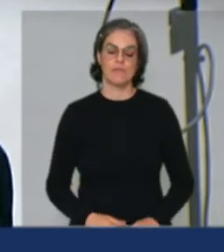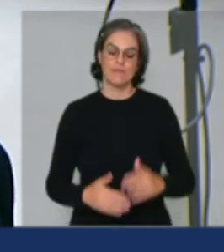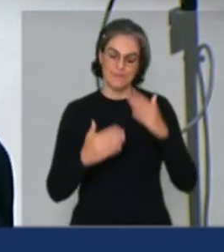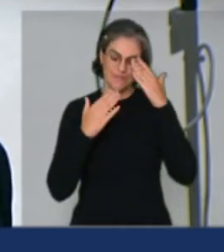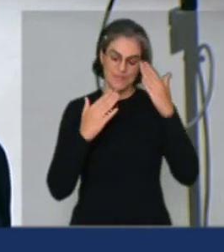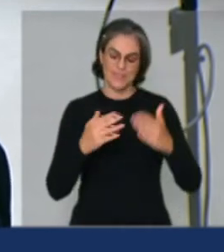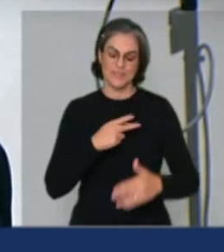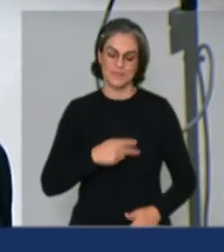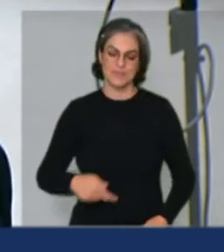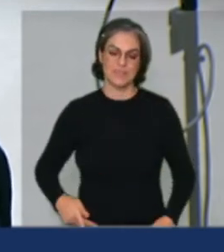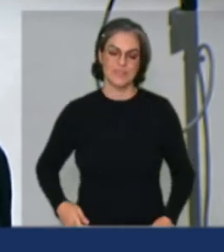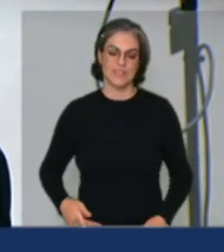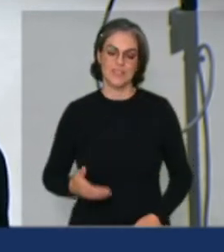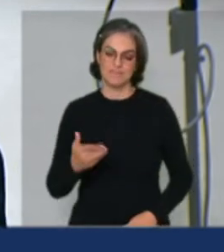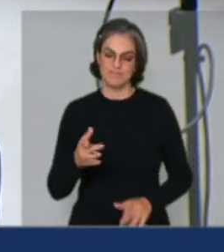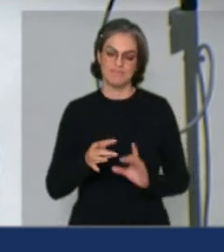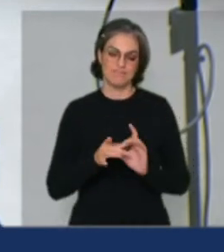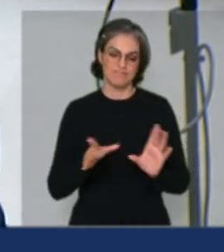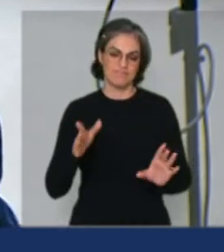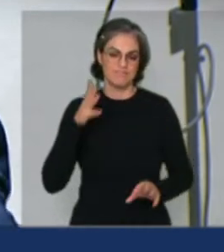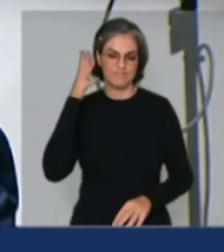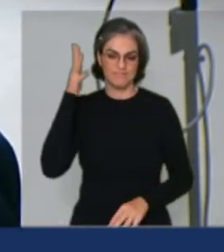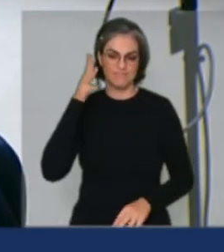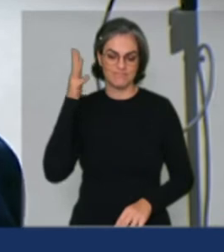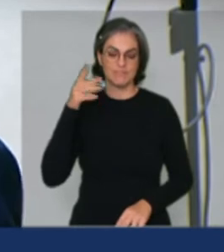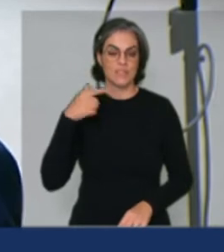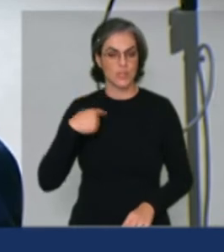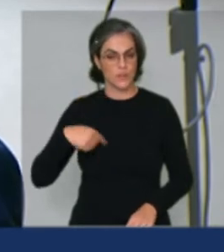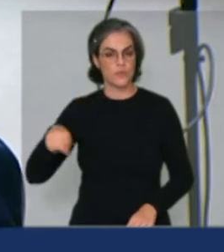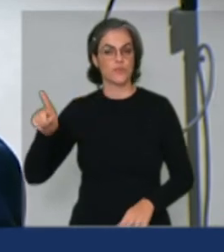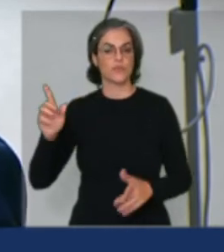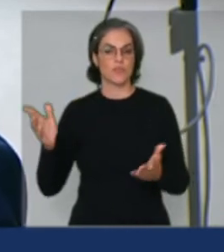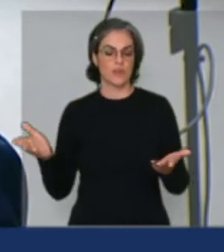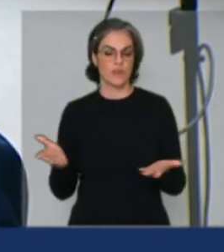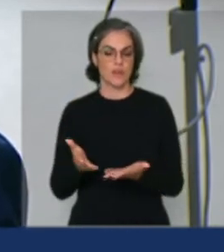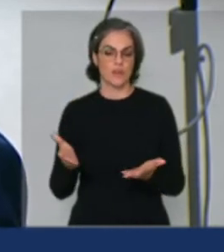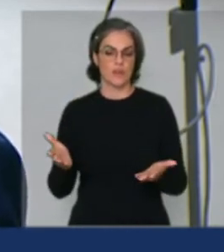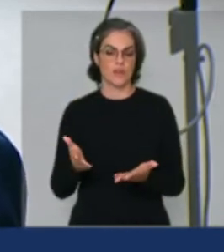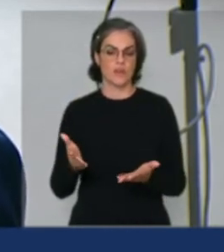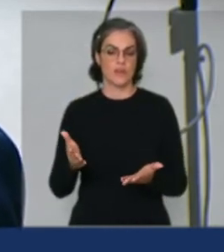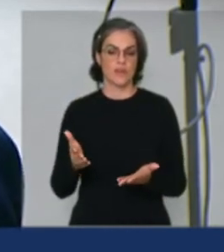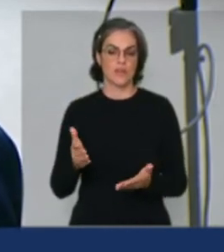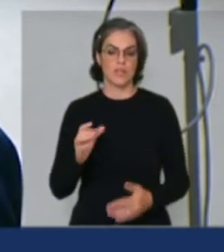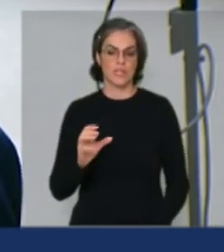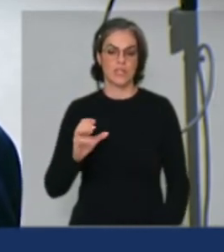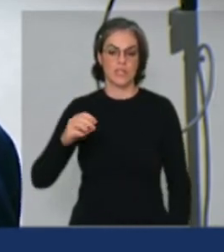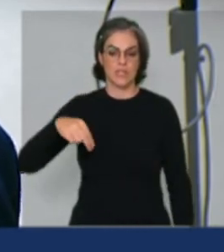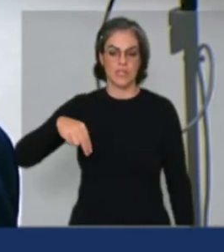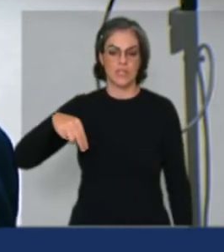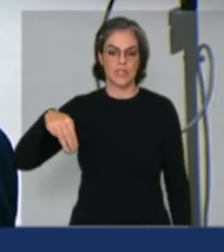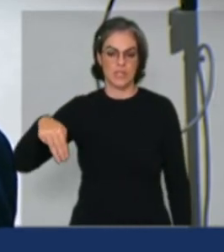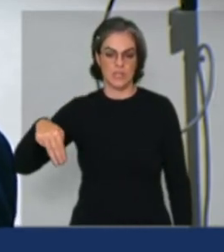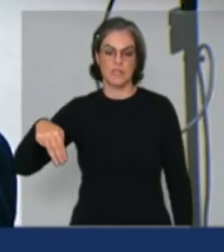AGRADEÇO NORMALMENTE, EDUARDO BISMARCK, ESTA VOSSA EXCELÊ NCIA, E ESTAMOS INDO ALI AGORA PARA CEDO DA C MM, JUNTOS, MAIS DE 80 PREFEITOS DA BAHIA,